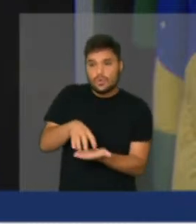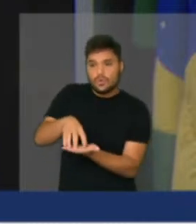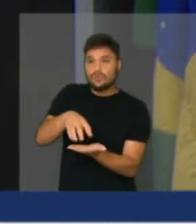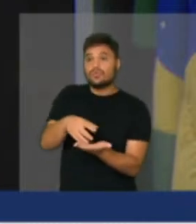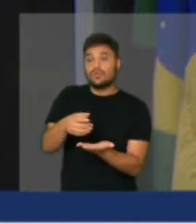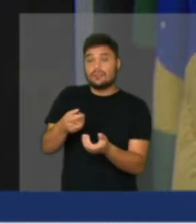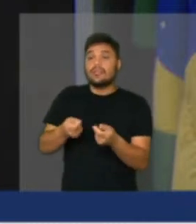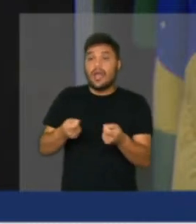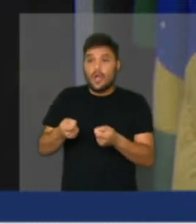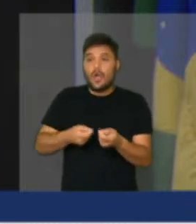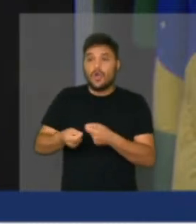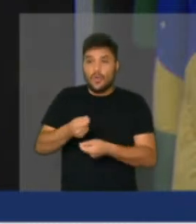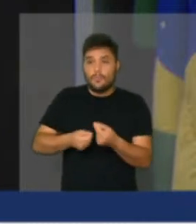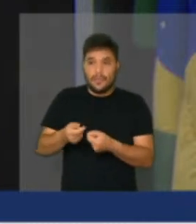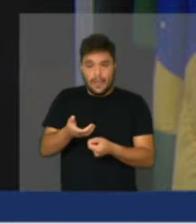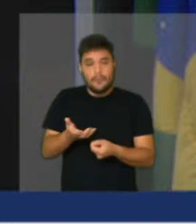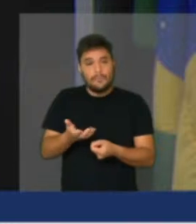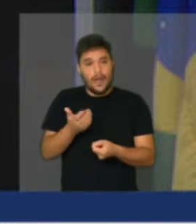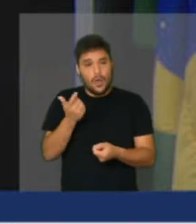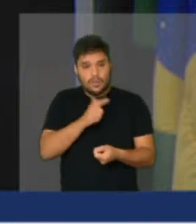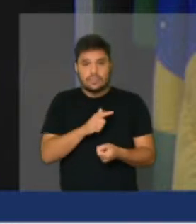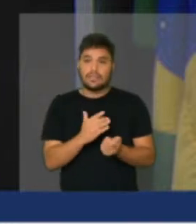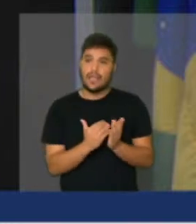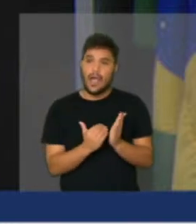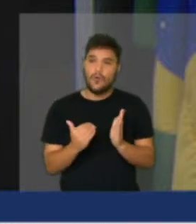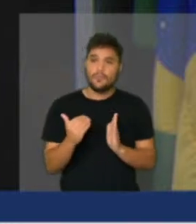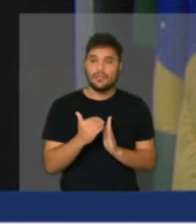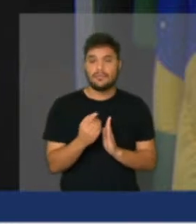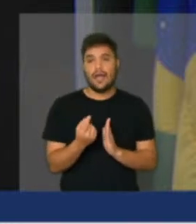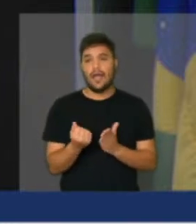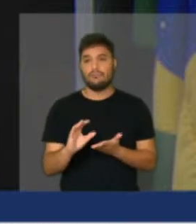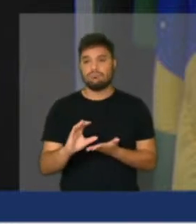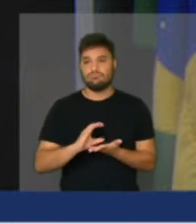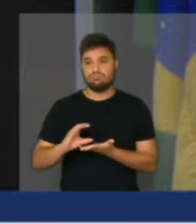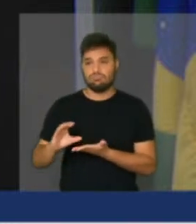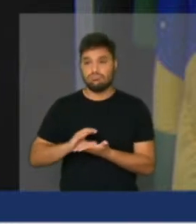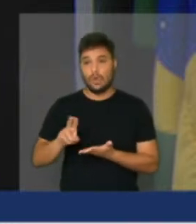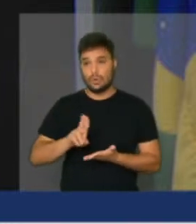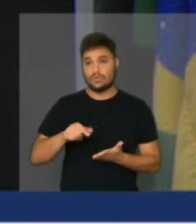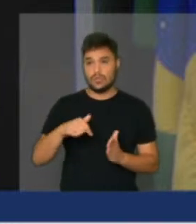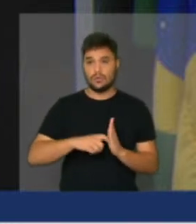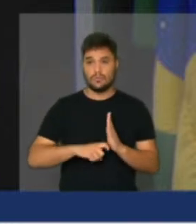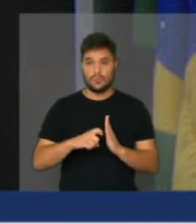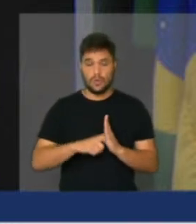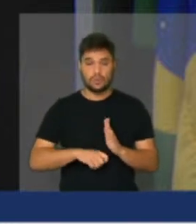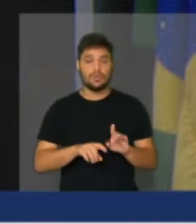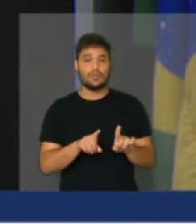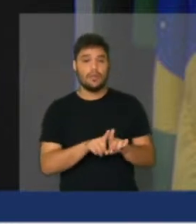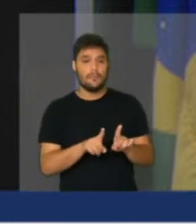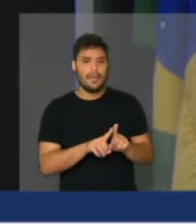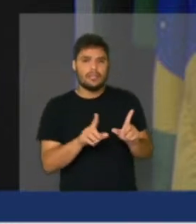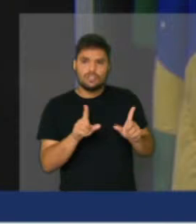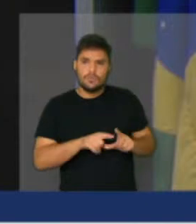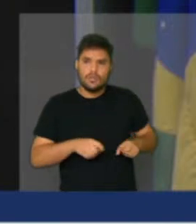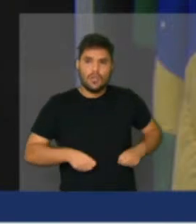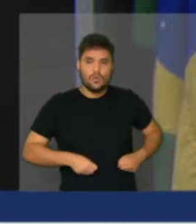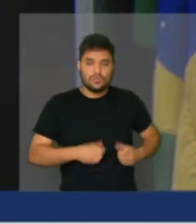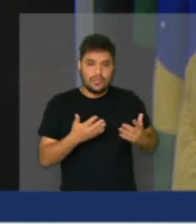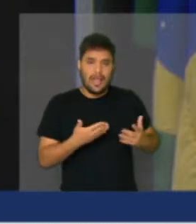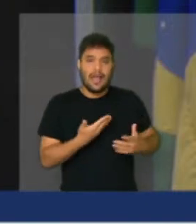INADIÁVEL MERITÓRIO ESFORÇO QUE ESTÃO FAZENDO PARA AUMENTAR A ARRECADAÇÃO, OS GASTOS PÚBLICOS FEDERAIS VISANDO A REDUÇÃO DO